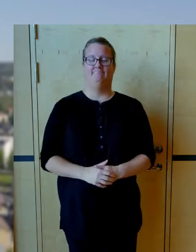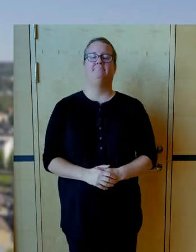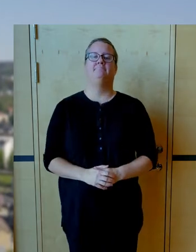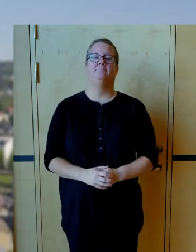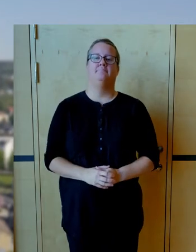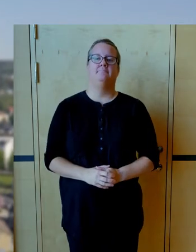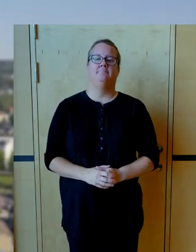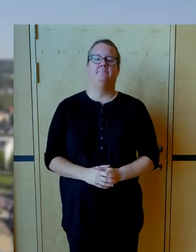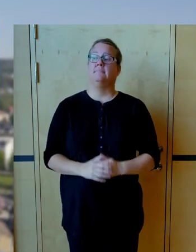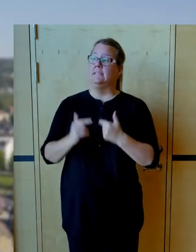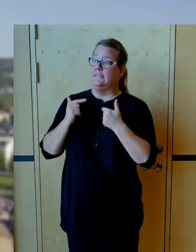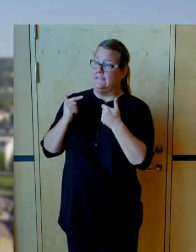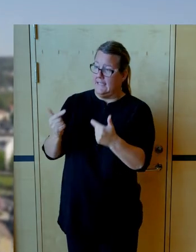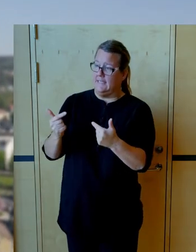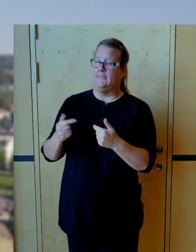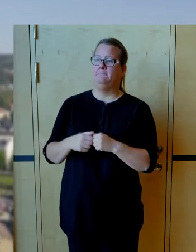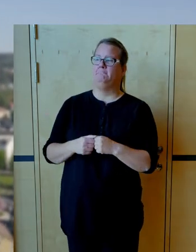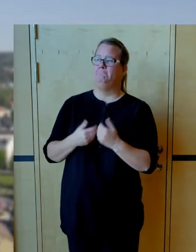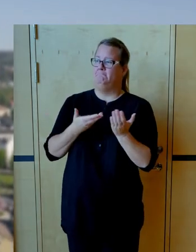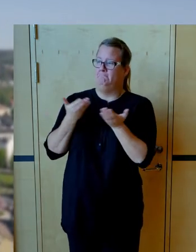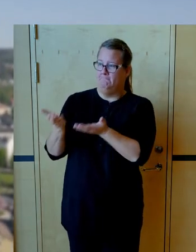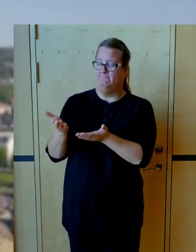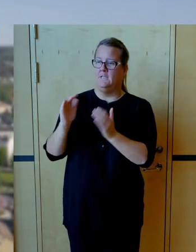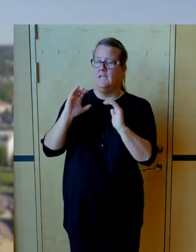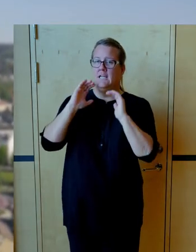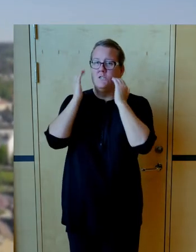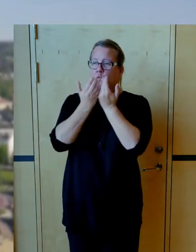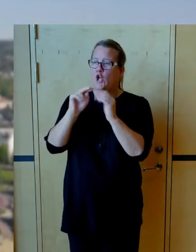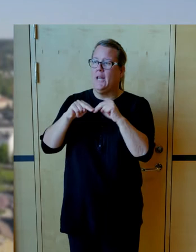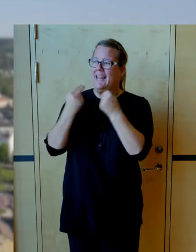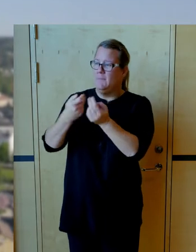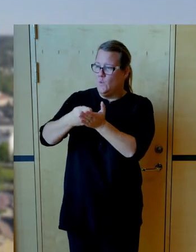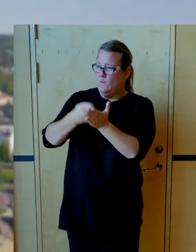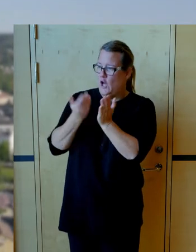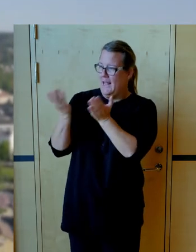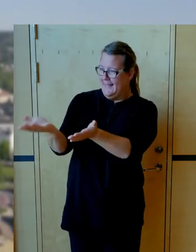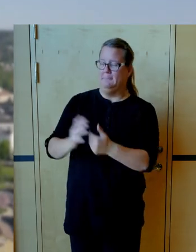Personalen var Josefin mot i socialnämndens ordförande Socialdemokraterna därefter Magnus Nilsson Varsågod